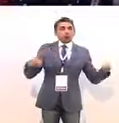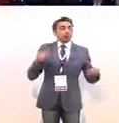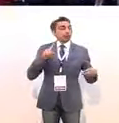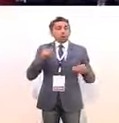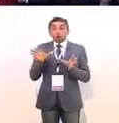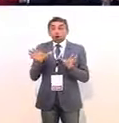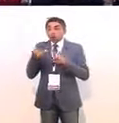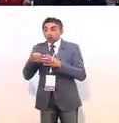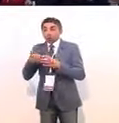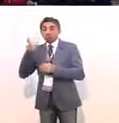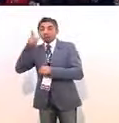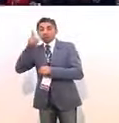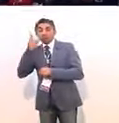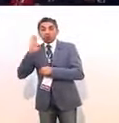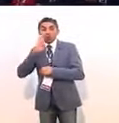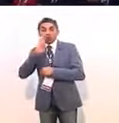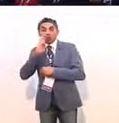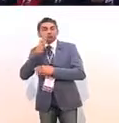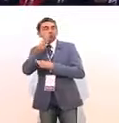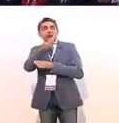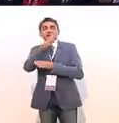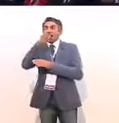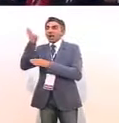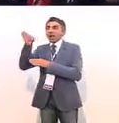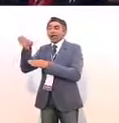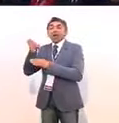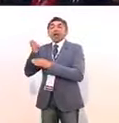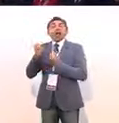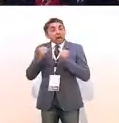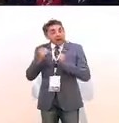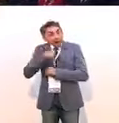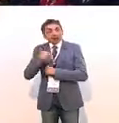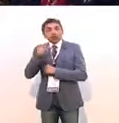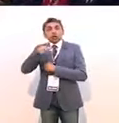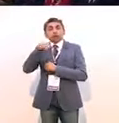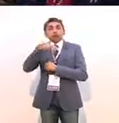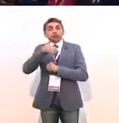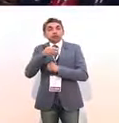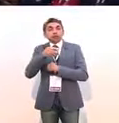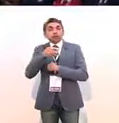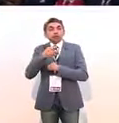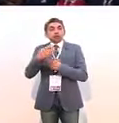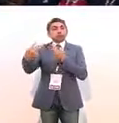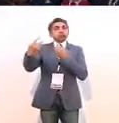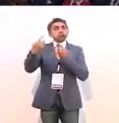donne e uomini che vanno ovunque, anche là dove c’è da prendere qualche insulto.